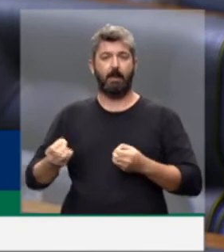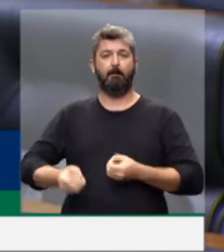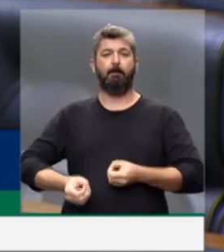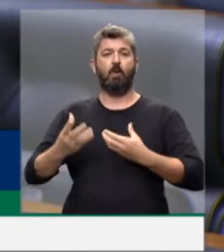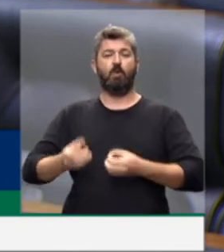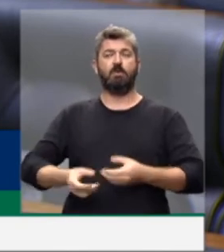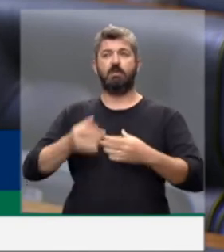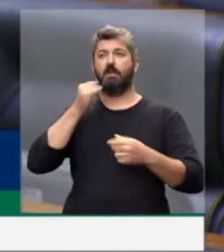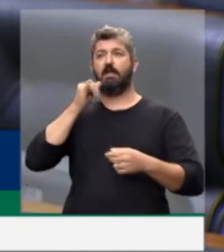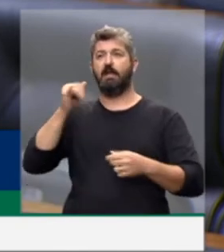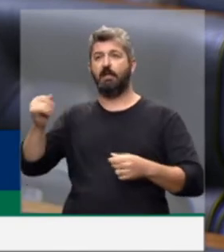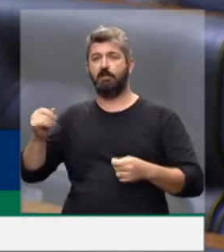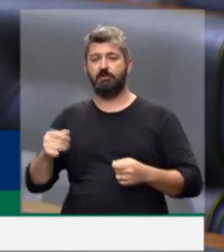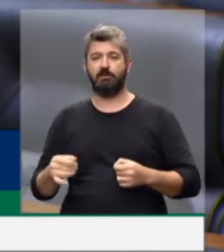QUER? SÓ VAI MANTER AQUI SUBSÍDIO E APOIO SABE PARA